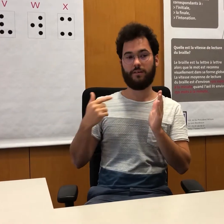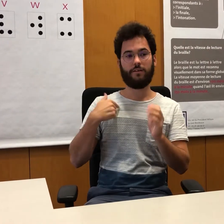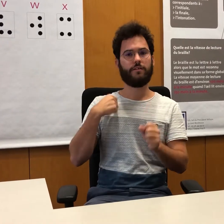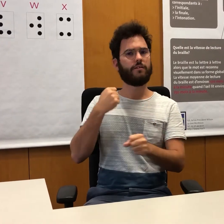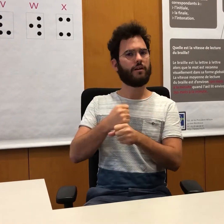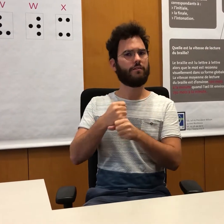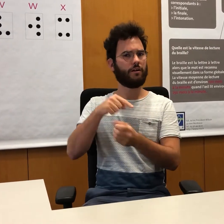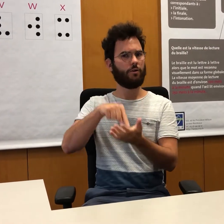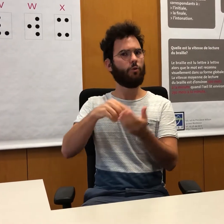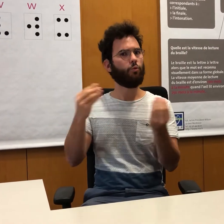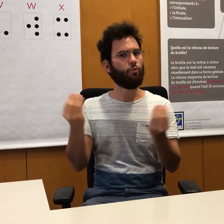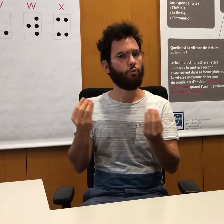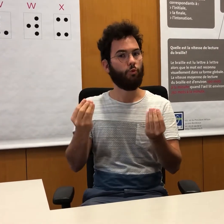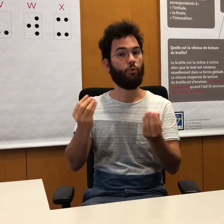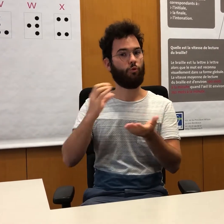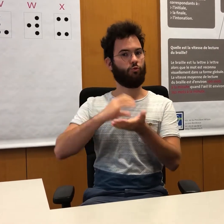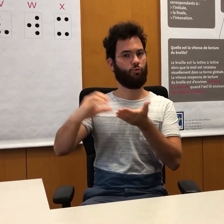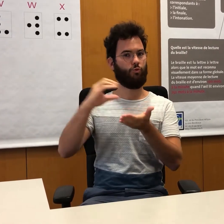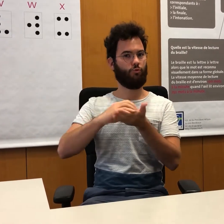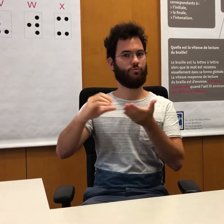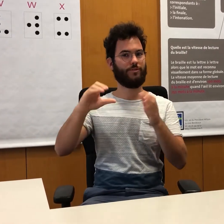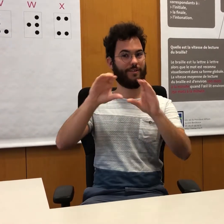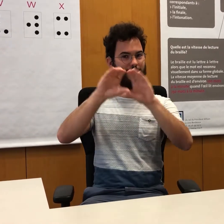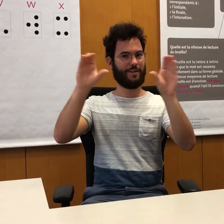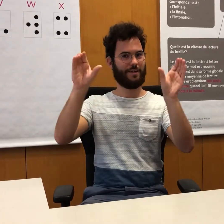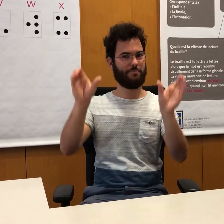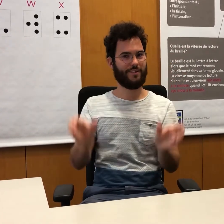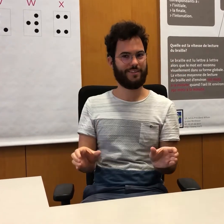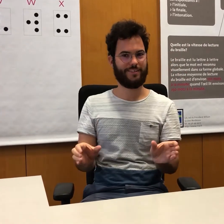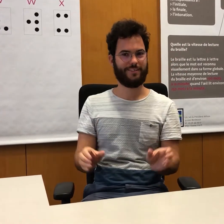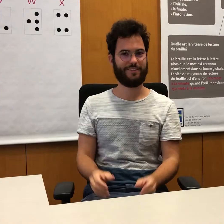et je travaille à la médiathèque José Cabanis à Toulouse.